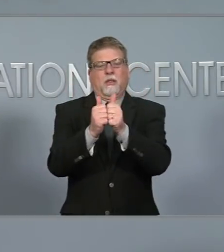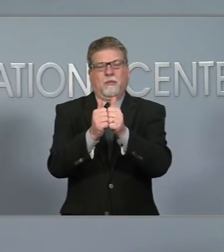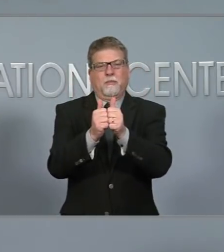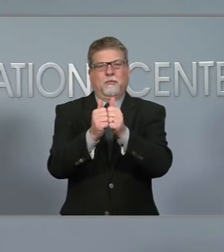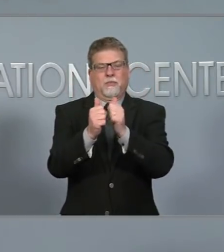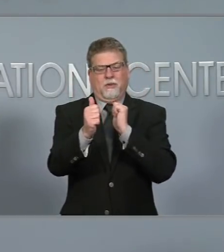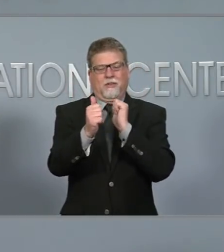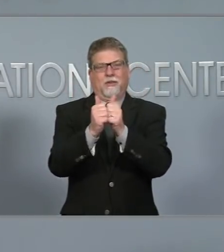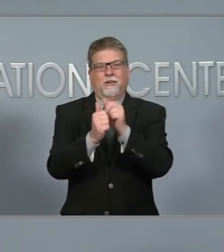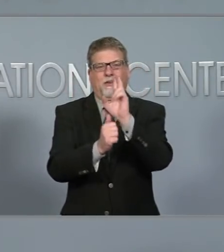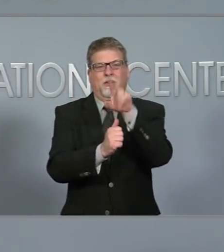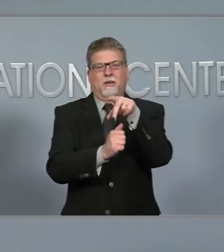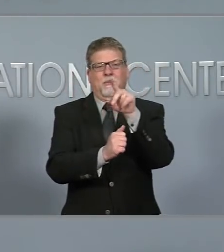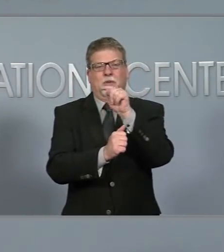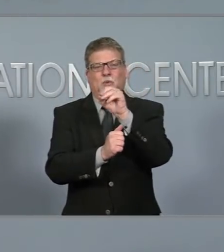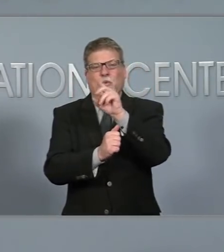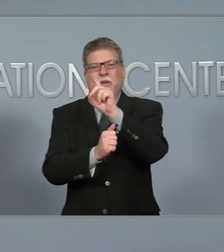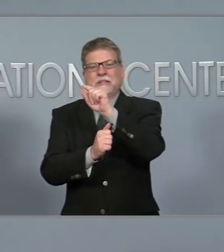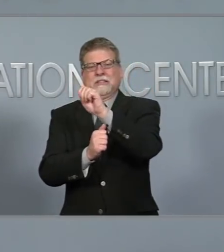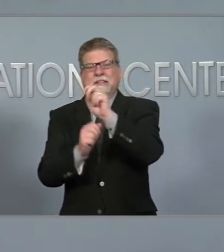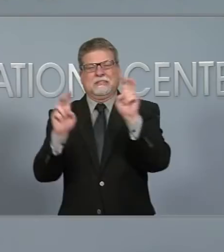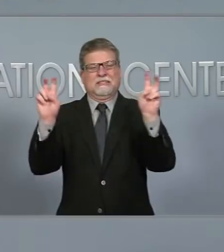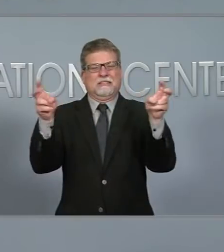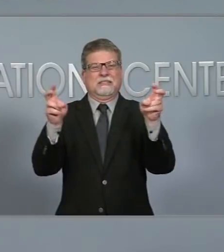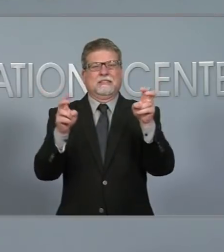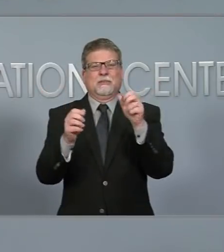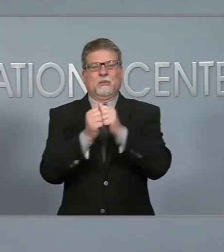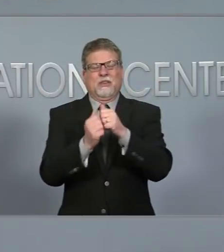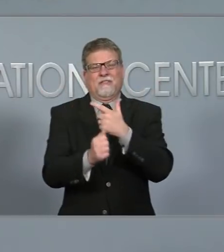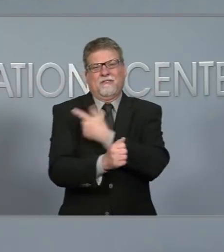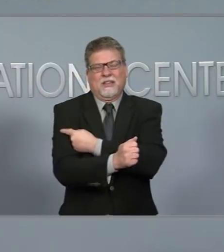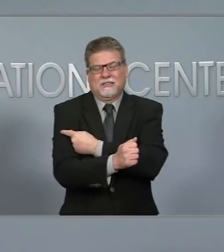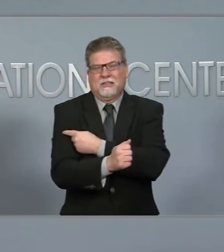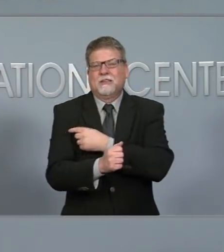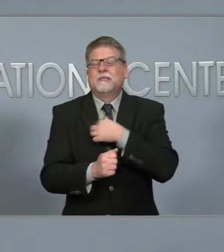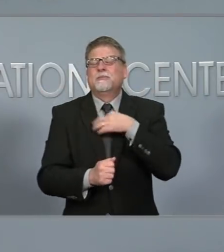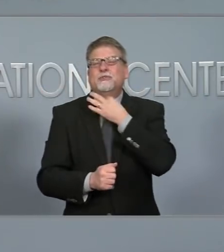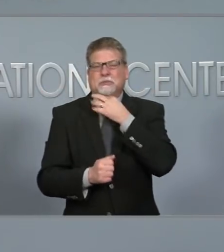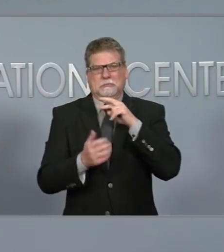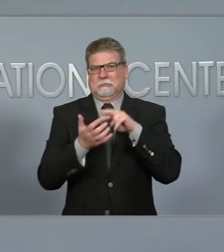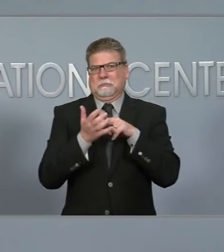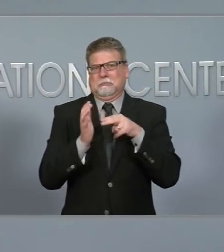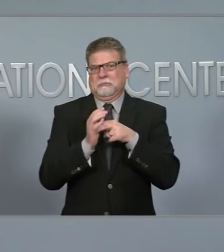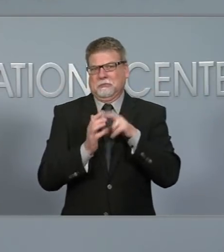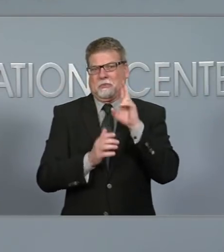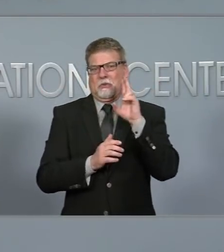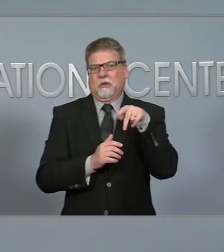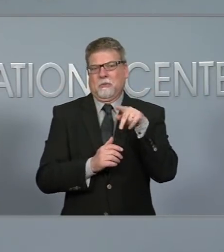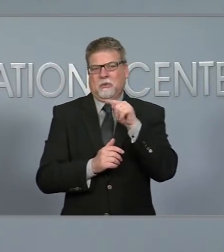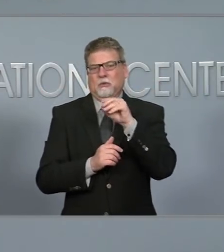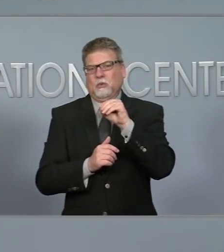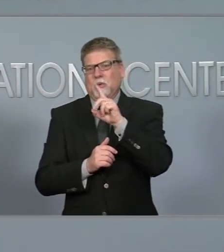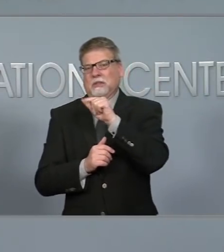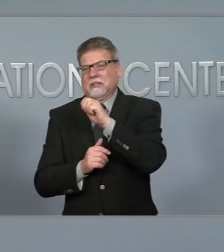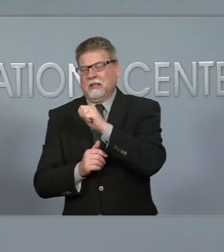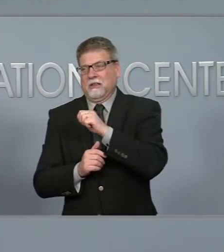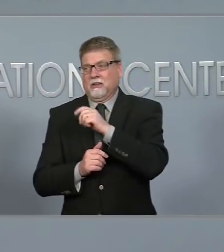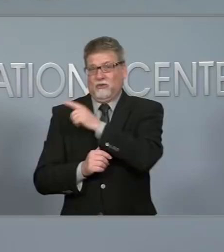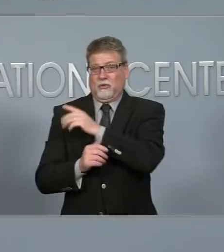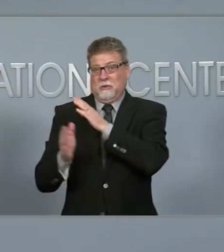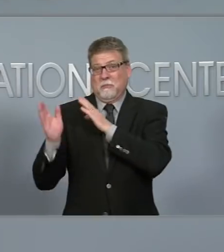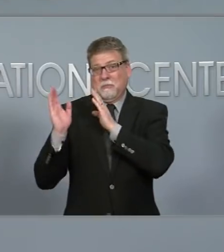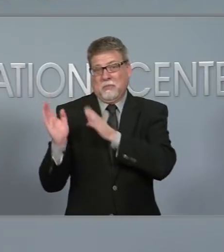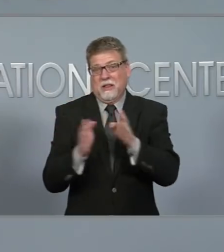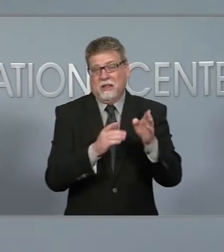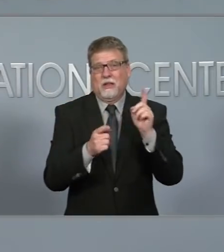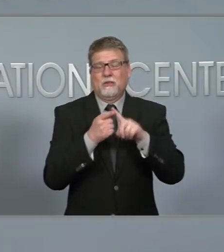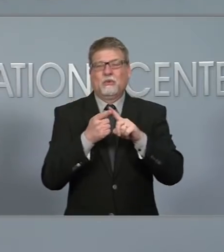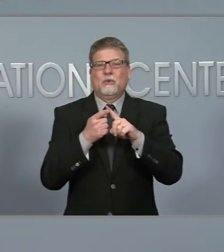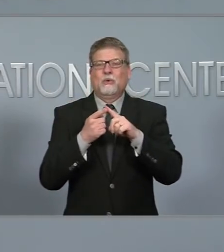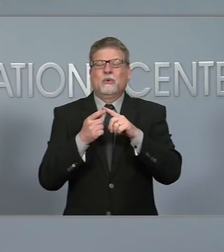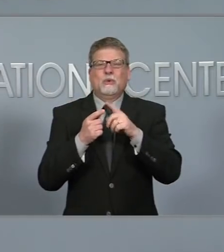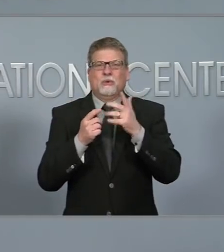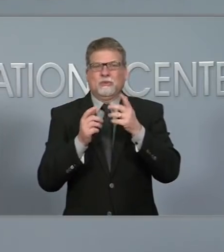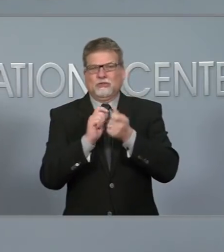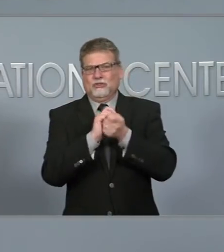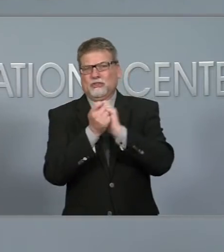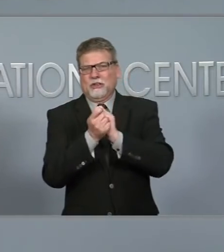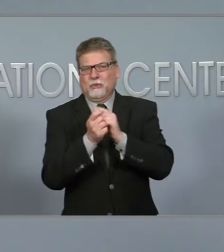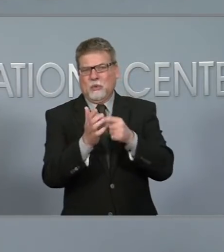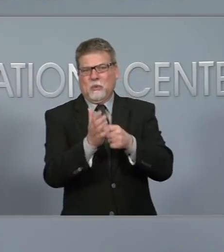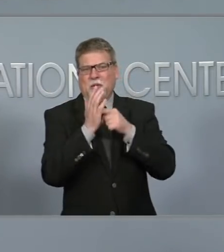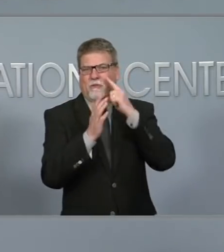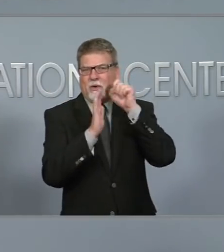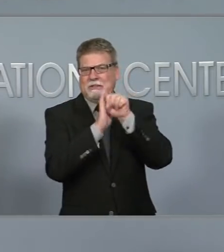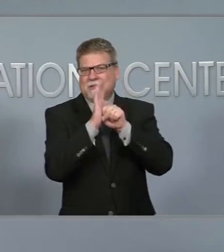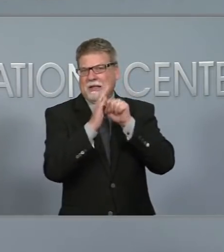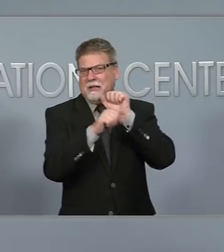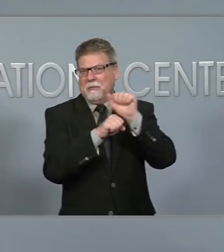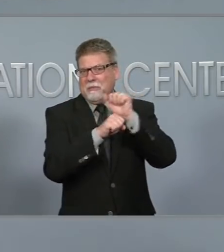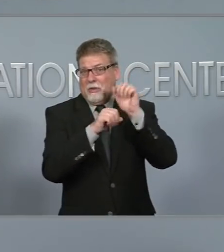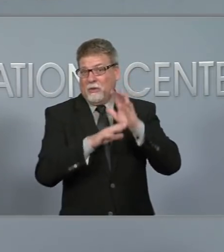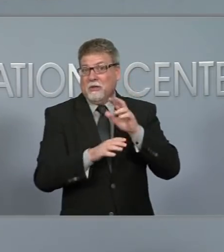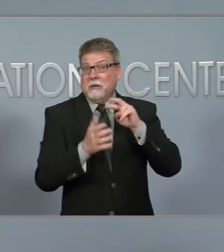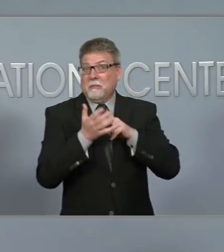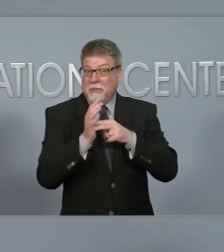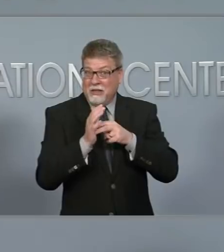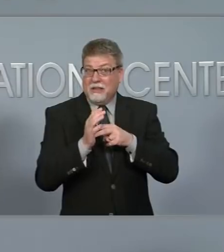en otras preguntas.